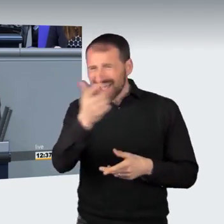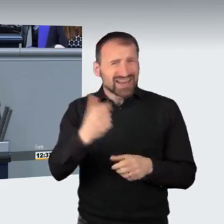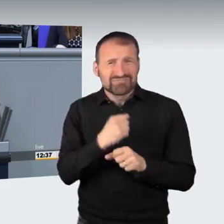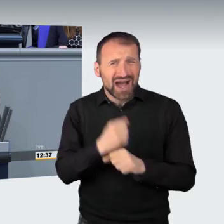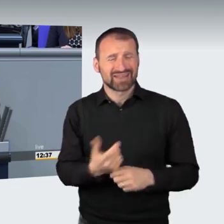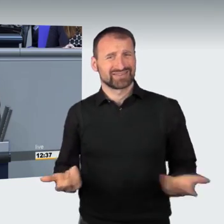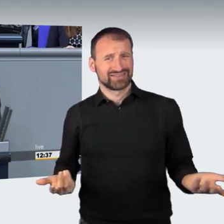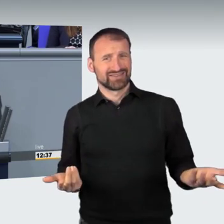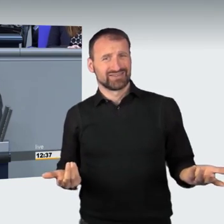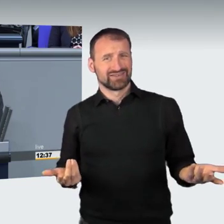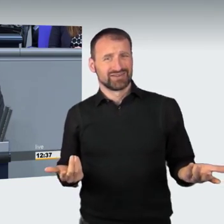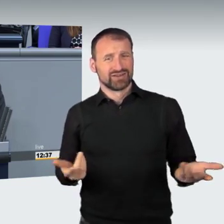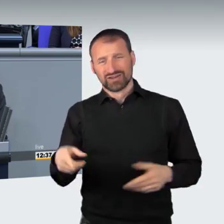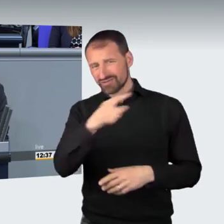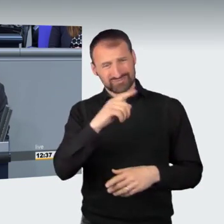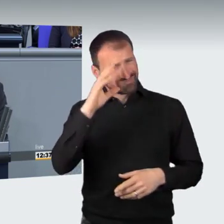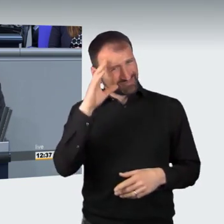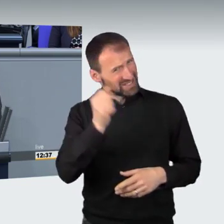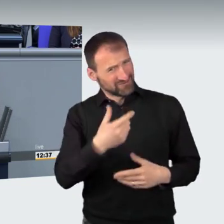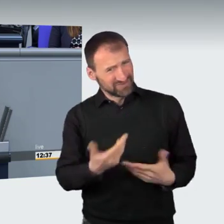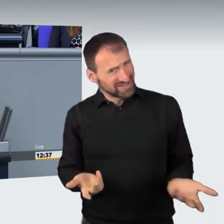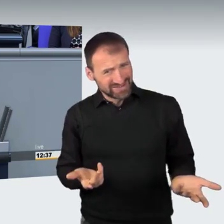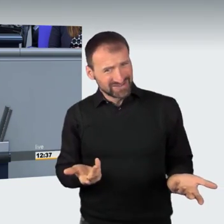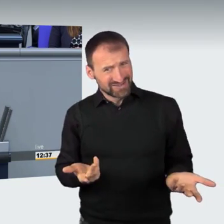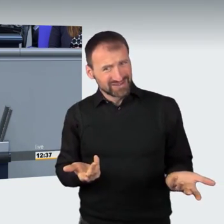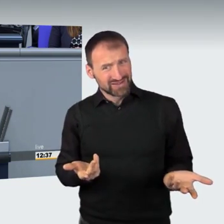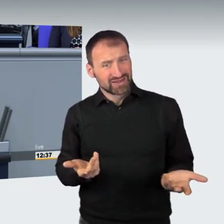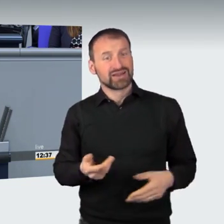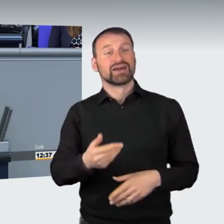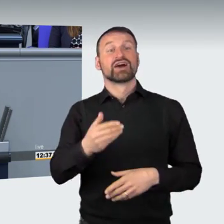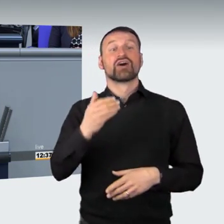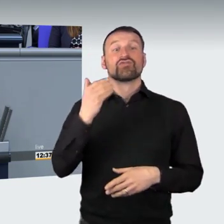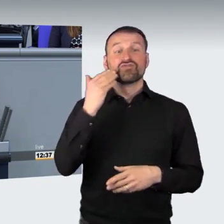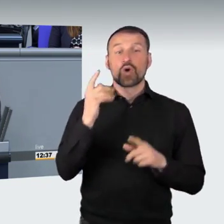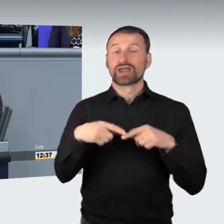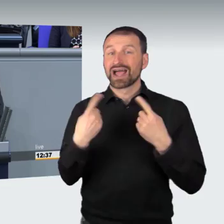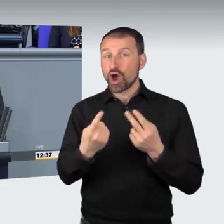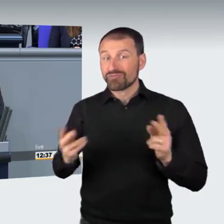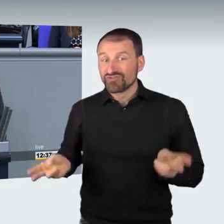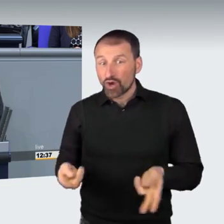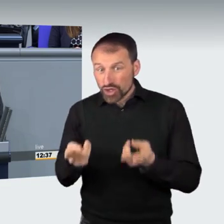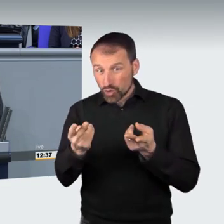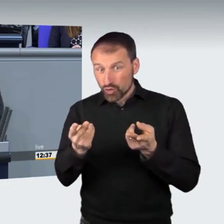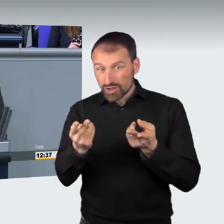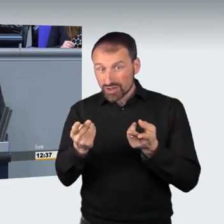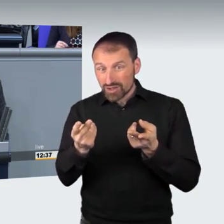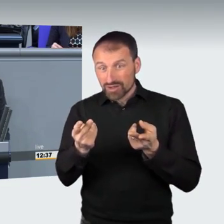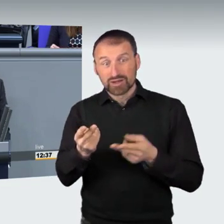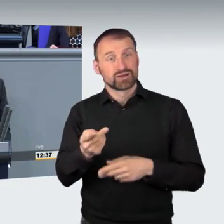zu wenig modernisiert wird, meine Damen und Herren. Wir haben die Mietpreisbremse eingeführt, um starken Preissteigerungen...